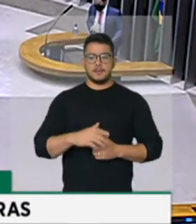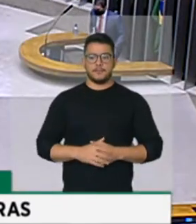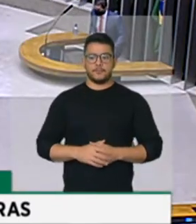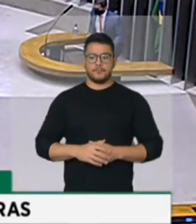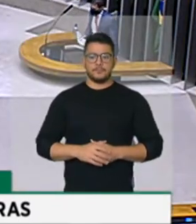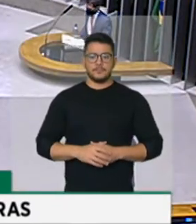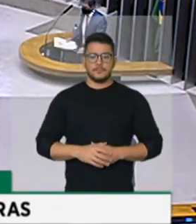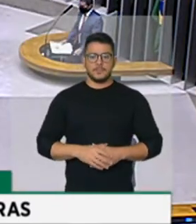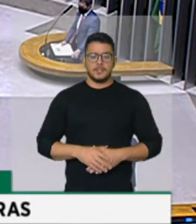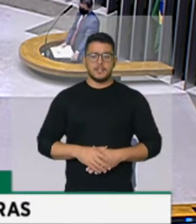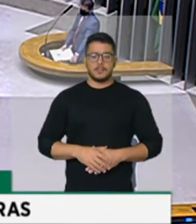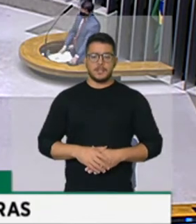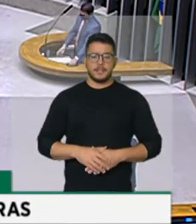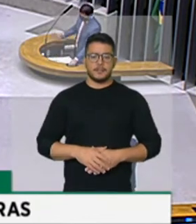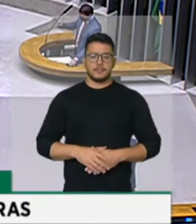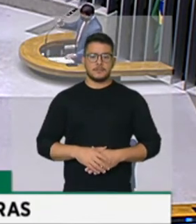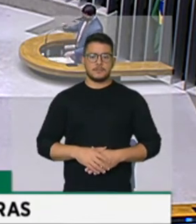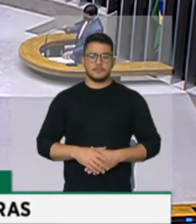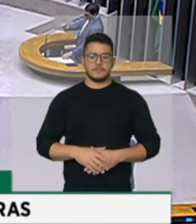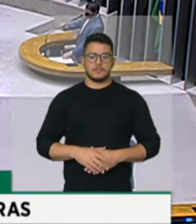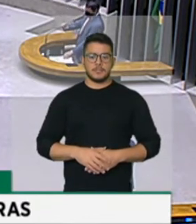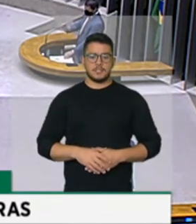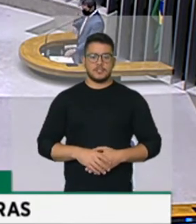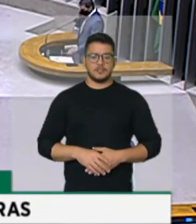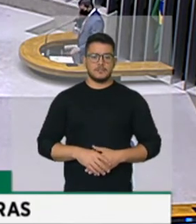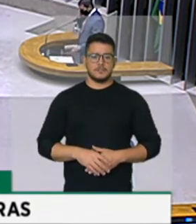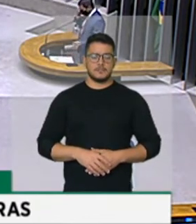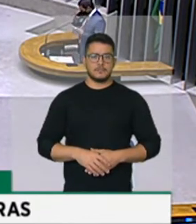OPOSIÇÃO É NÃO. GOVERNO. -- [DEPUTADO]: O GOVERNO VOTA SIM, SR. PRESIDENTE. -- [PRESIDENTE]: PELO